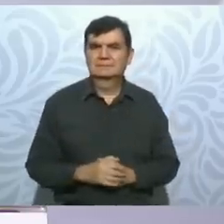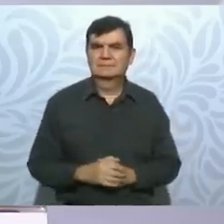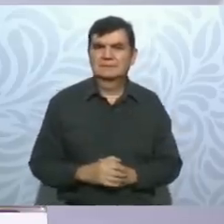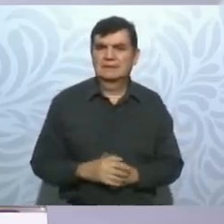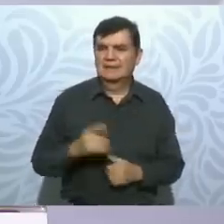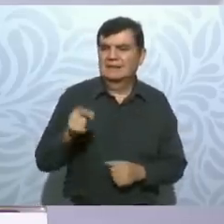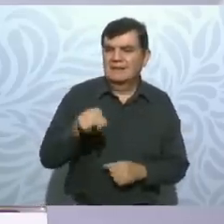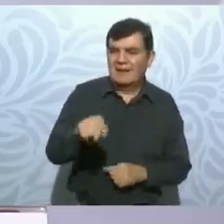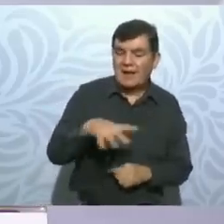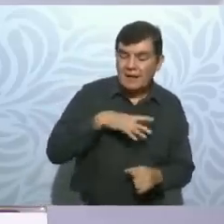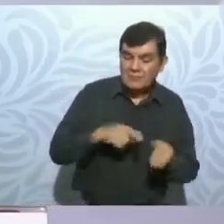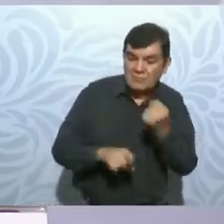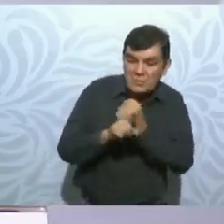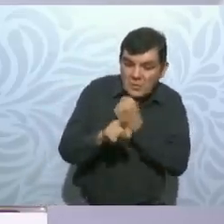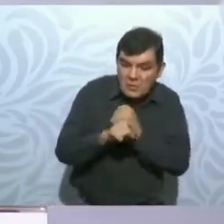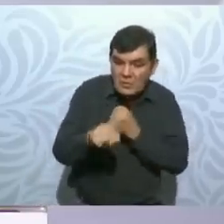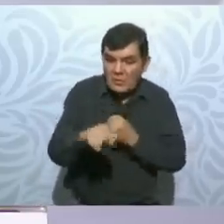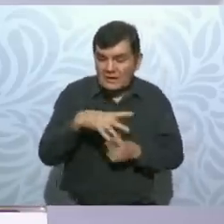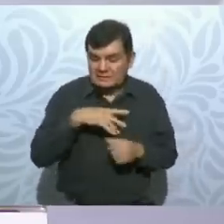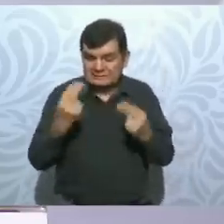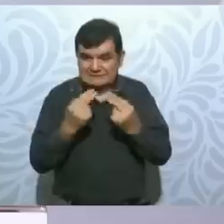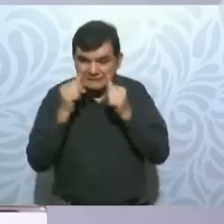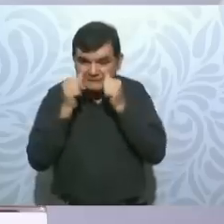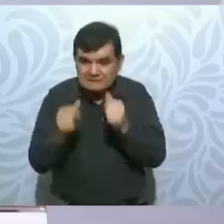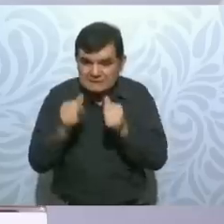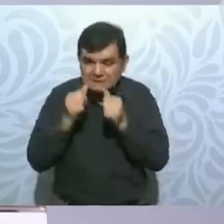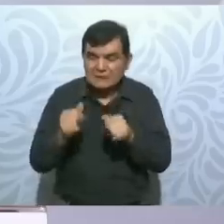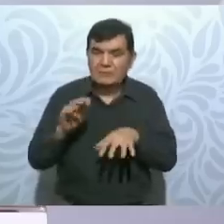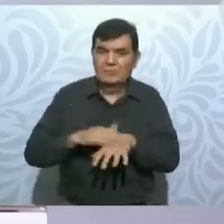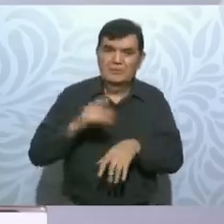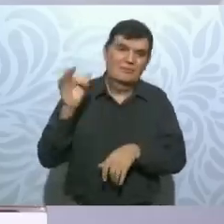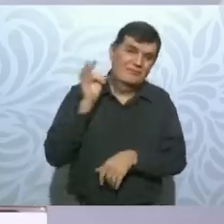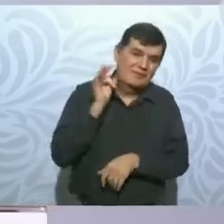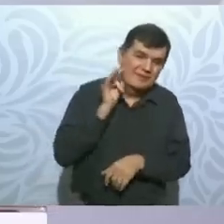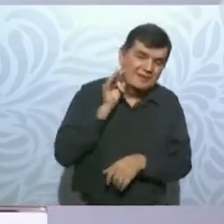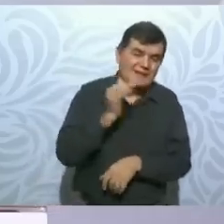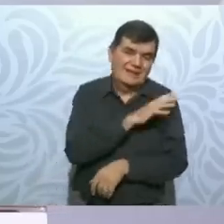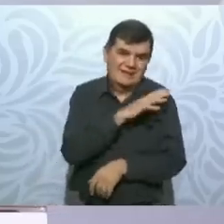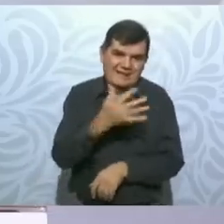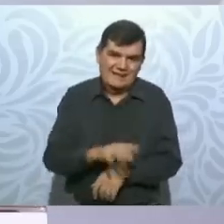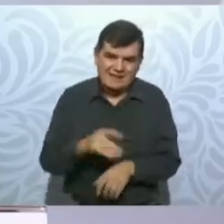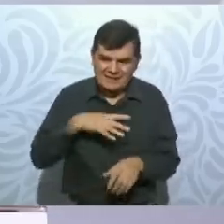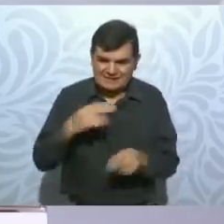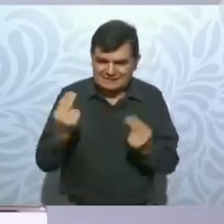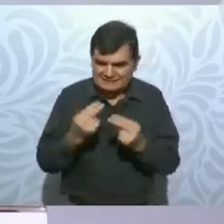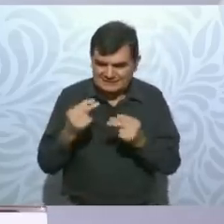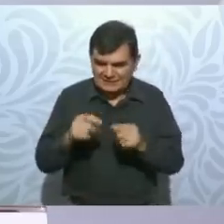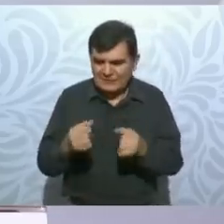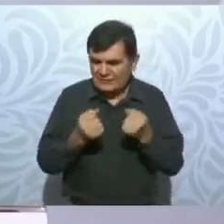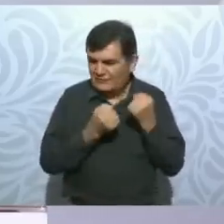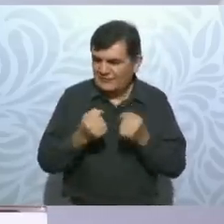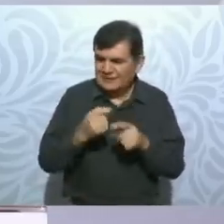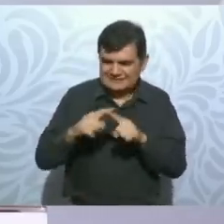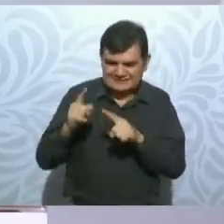hay un problema que tiene que ser atendido por la fiscalía general de la república y las fuerzas eh